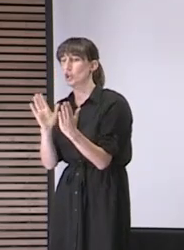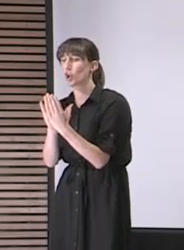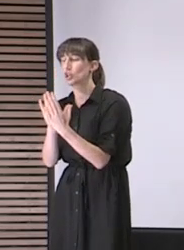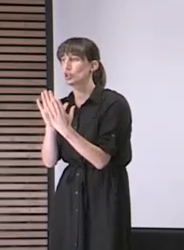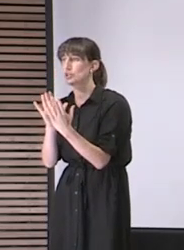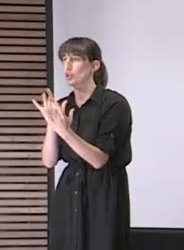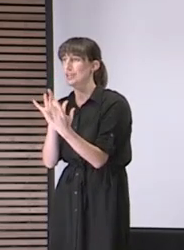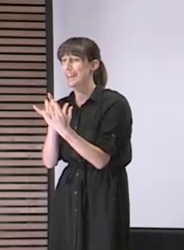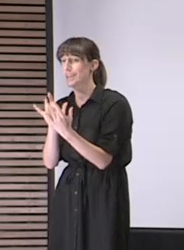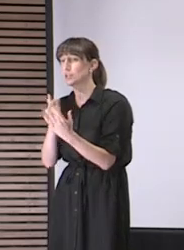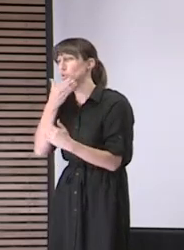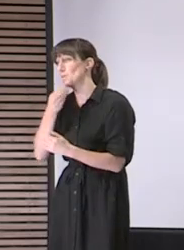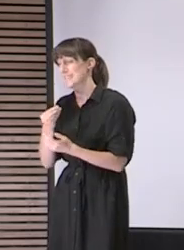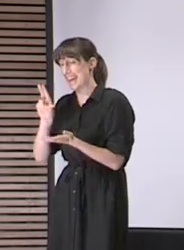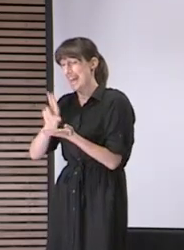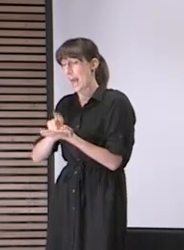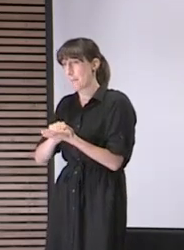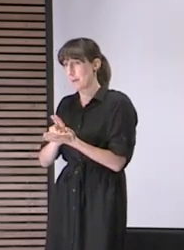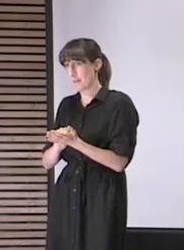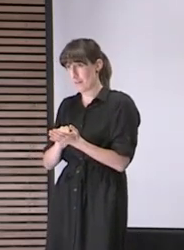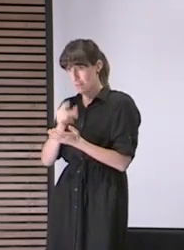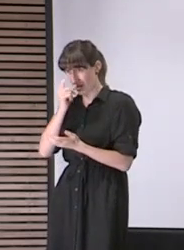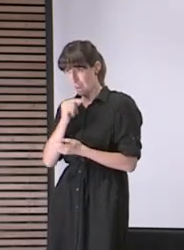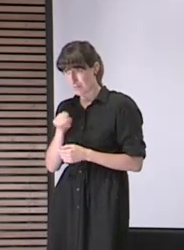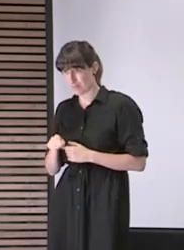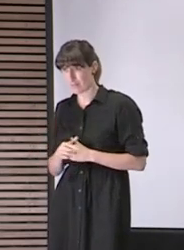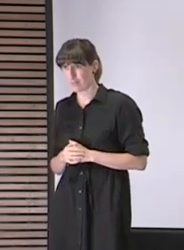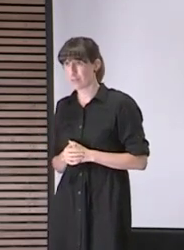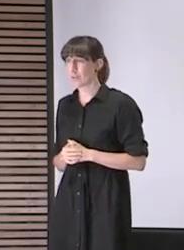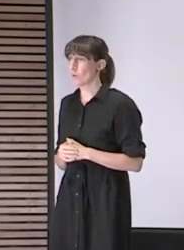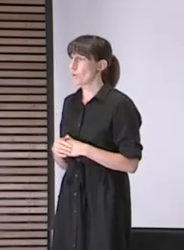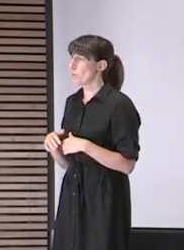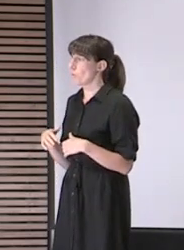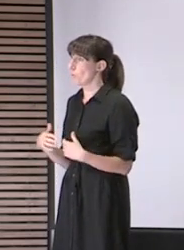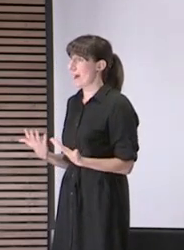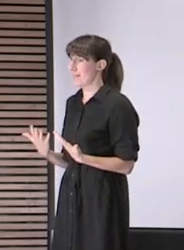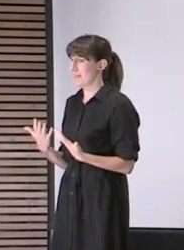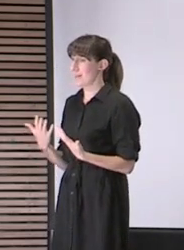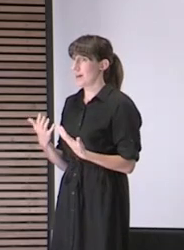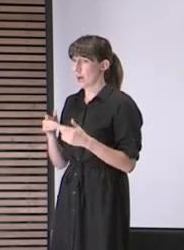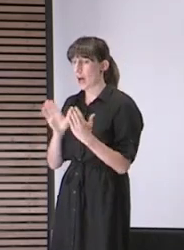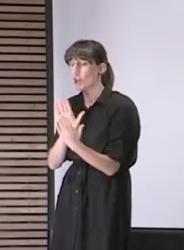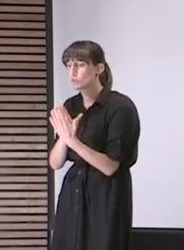aplicaciones. ¿Qué piensas de